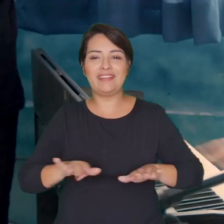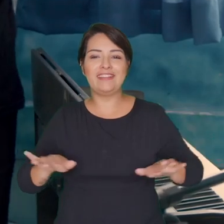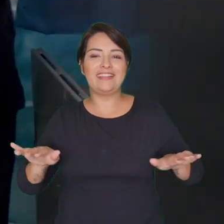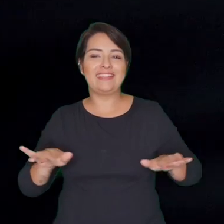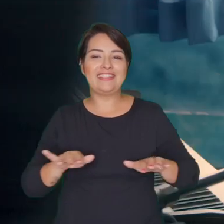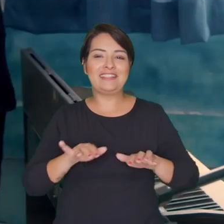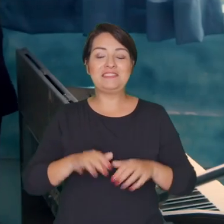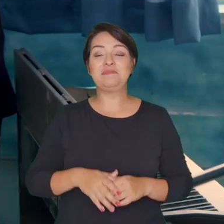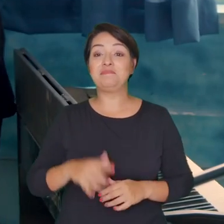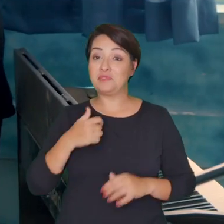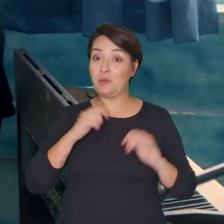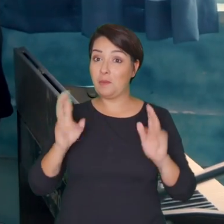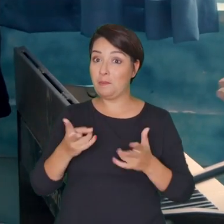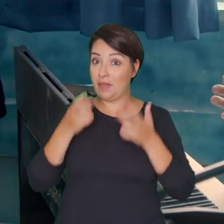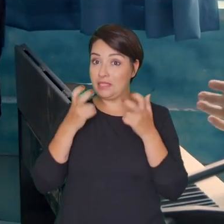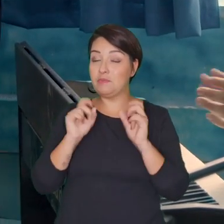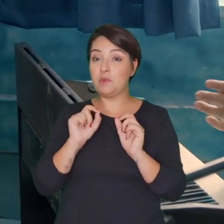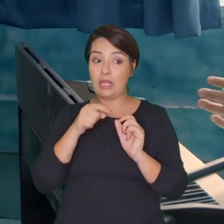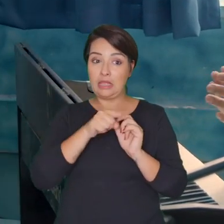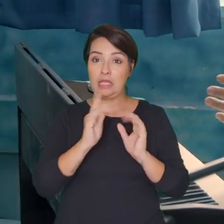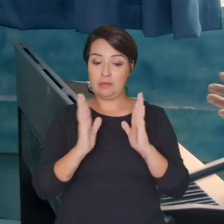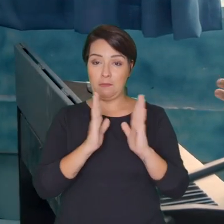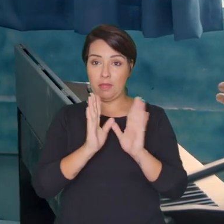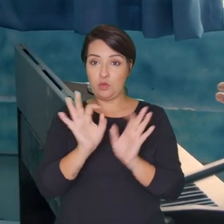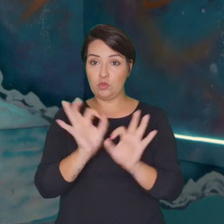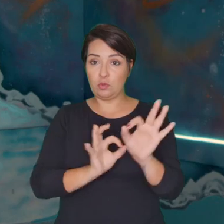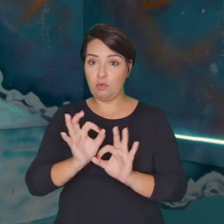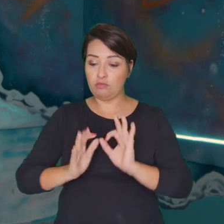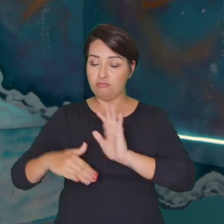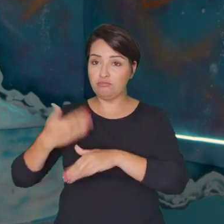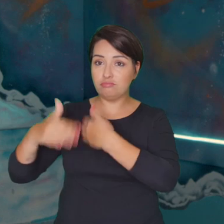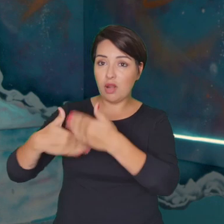Eu percebi que durante o projeto, durante o processo de criação,